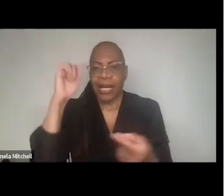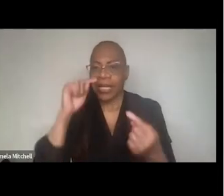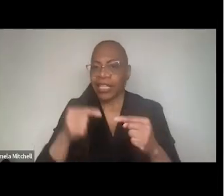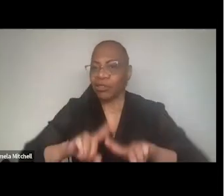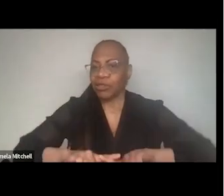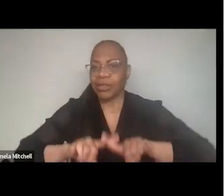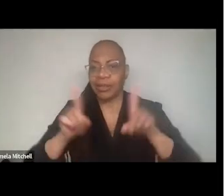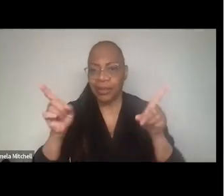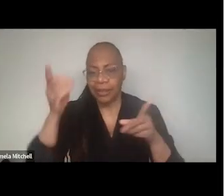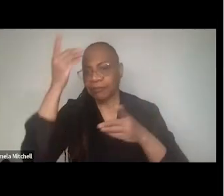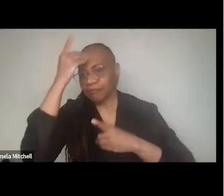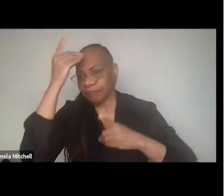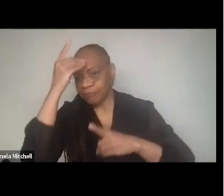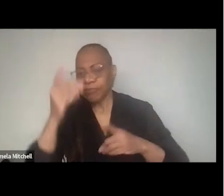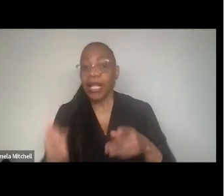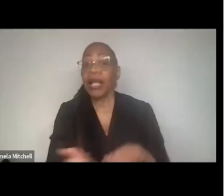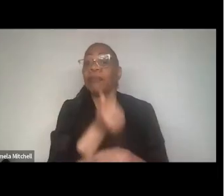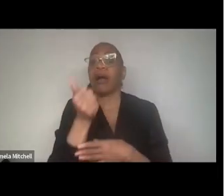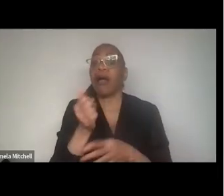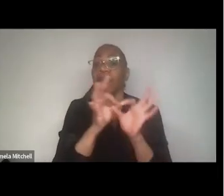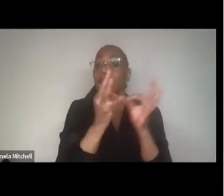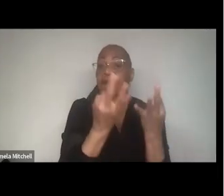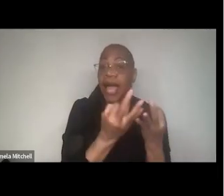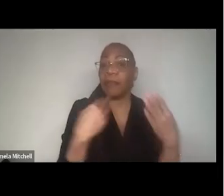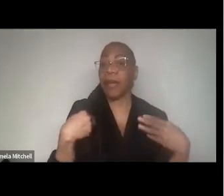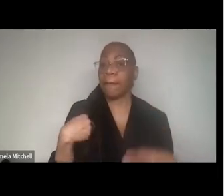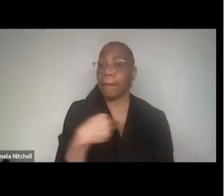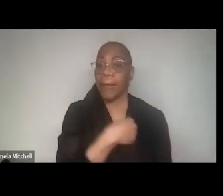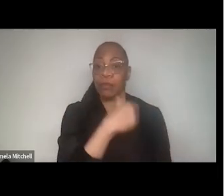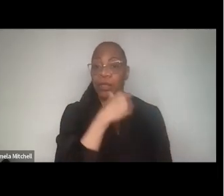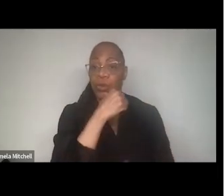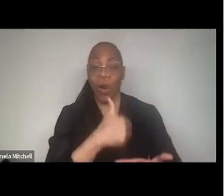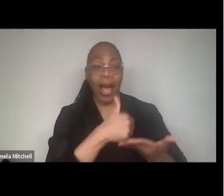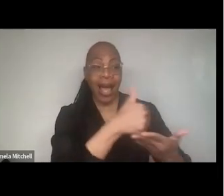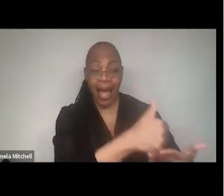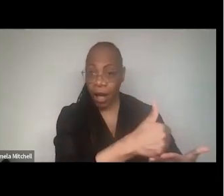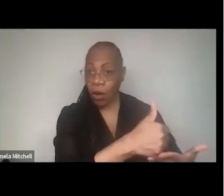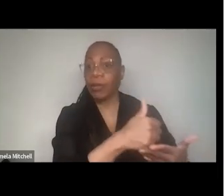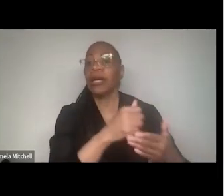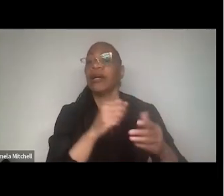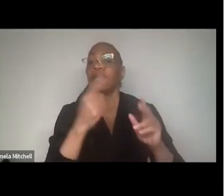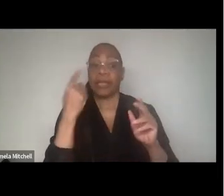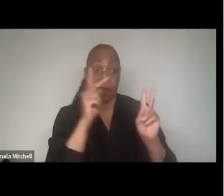que ayudan con esa gestión de medicamentos, que ayudan con la gestión del transporte. ¿Puede la persona misma entender